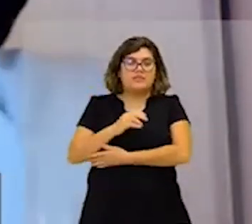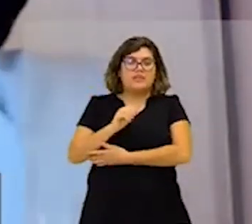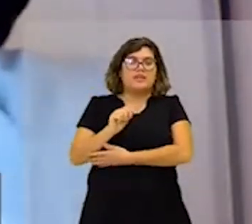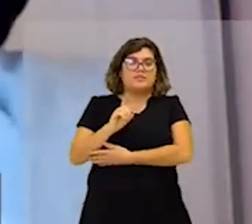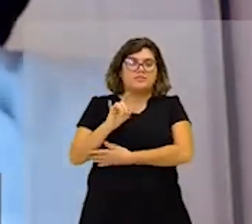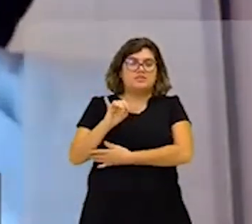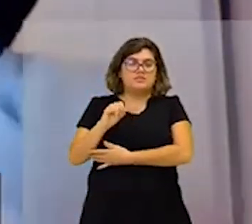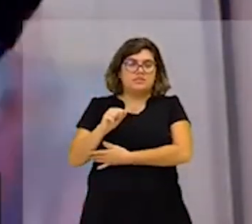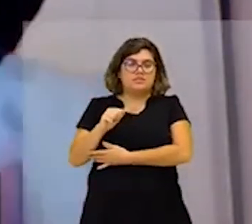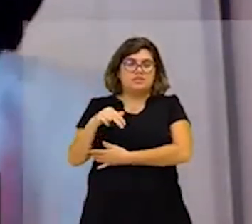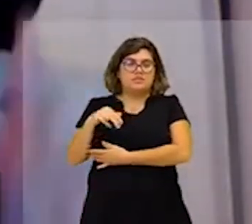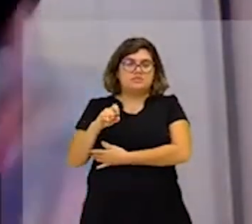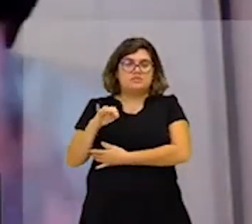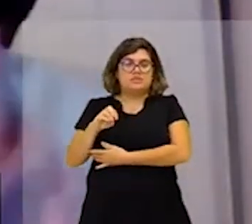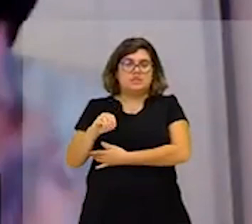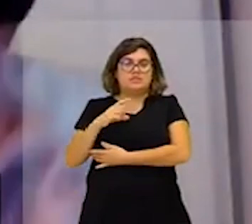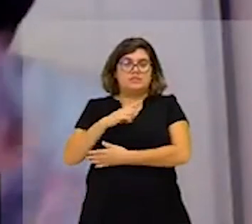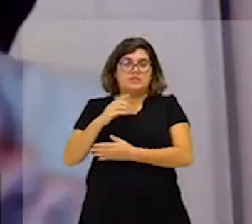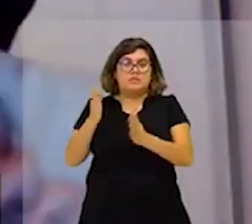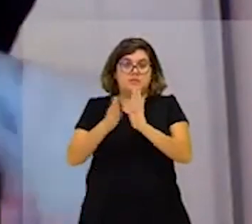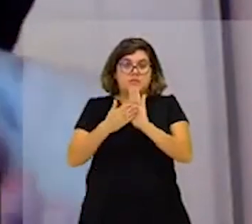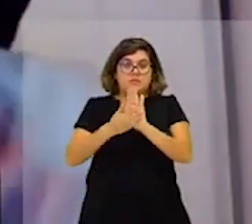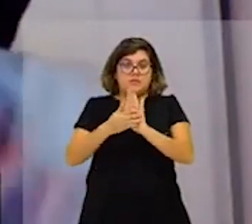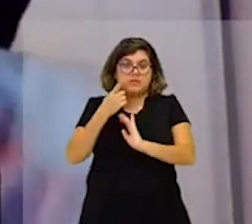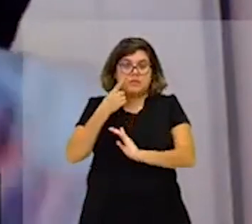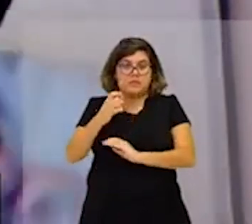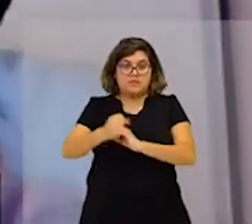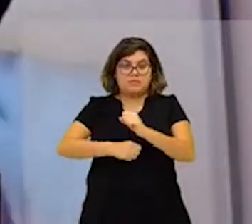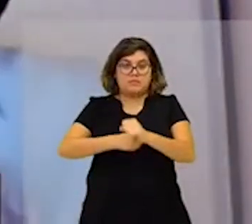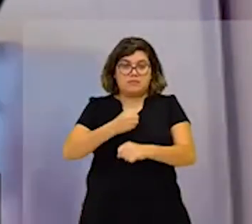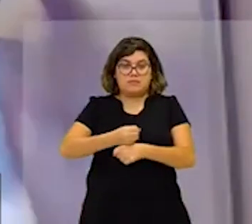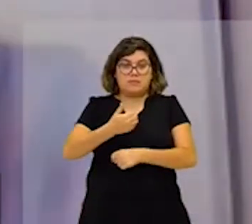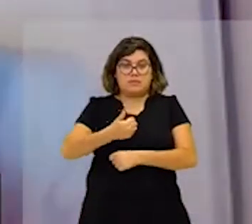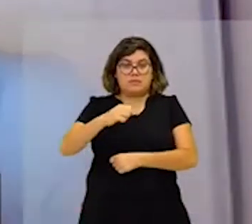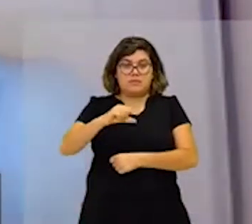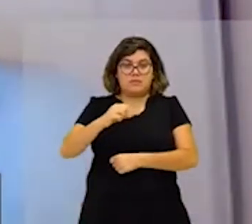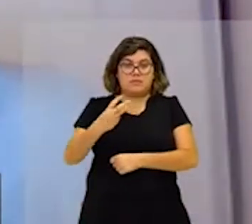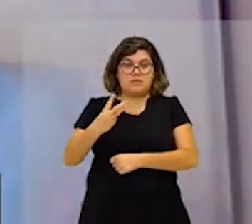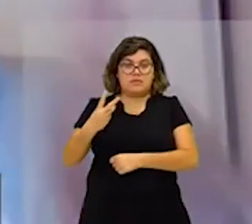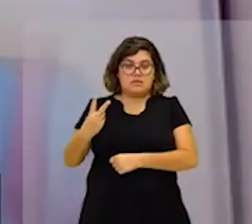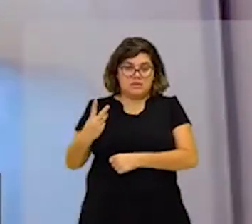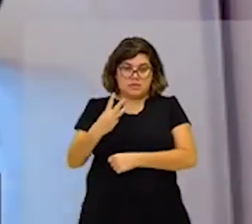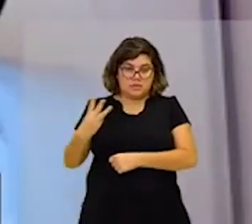fez uma proposta muito interessante em 1983 e ele dizia que nos setores já posso comer